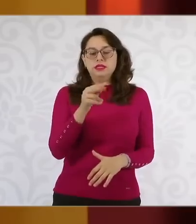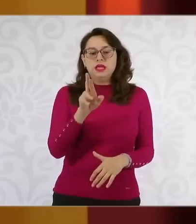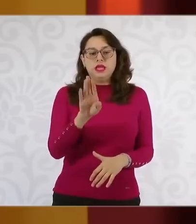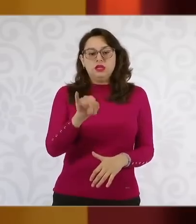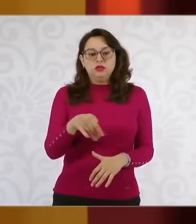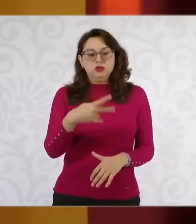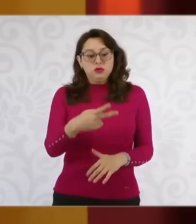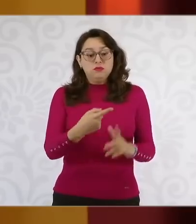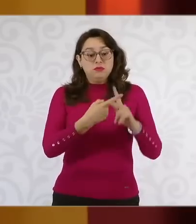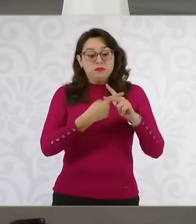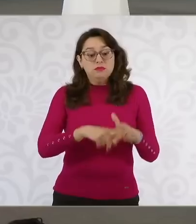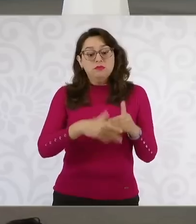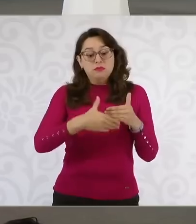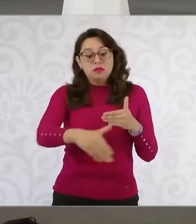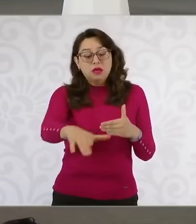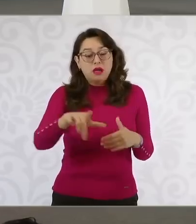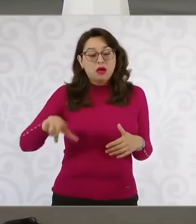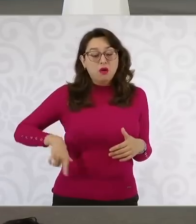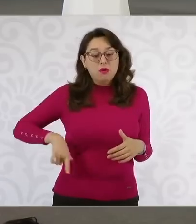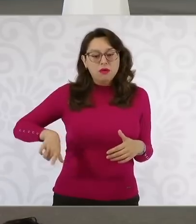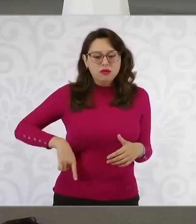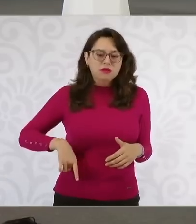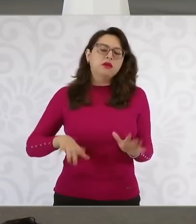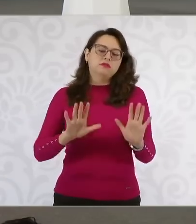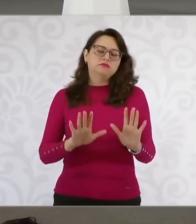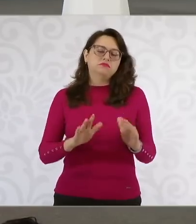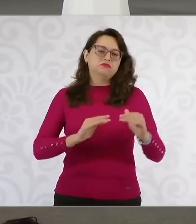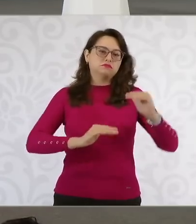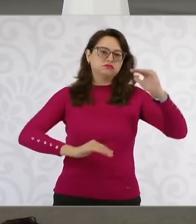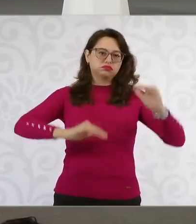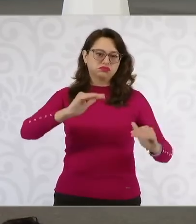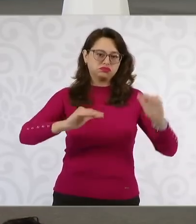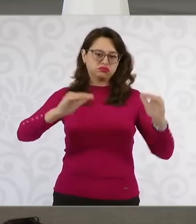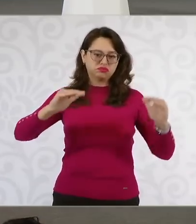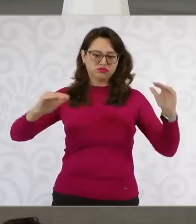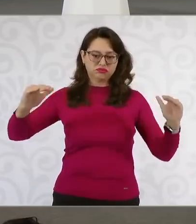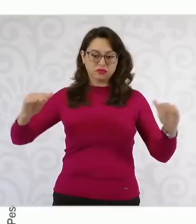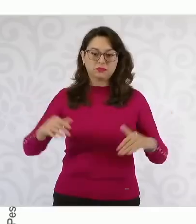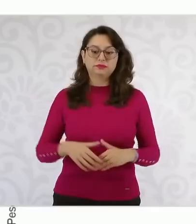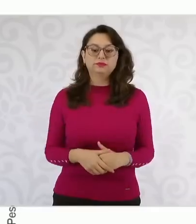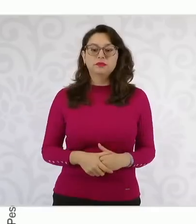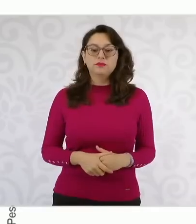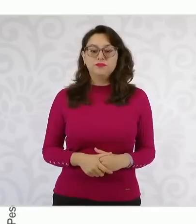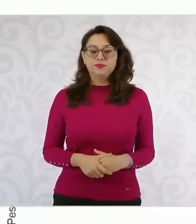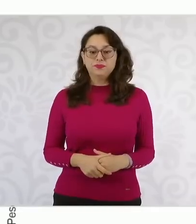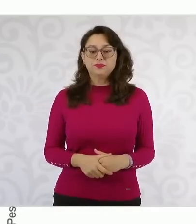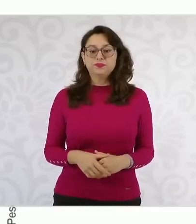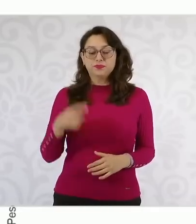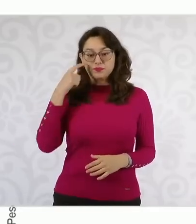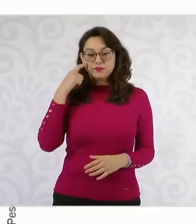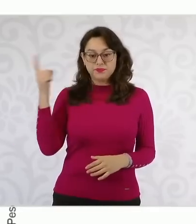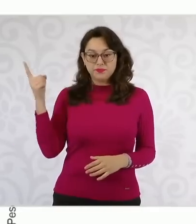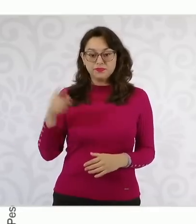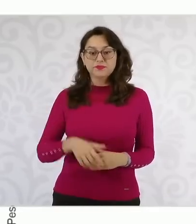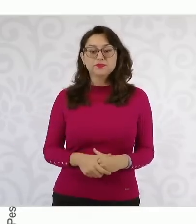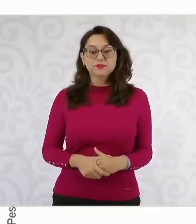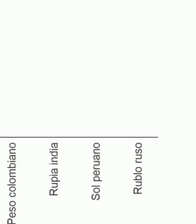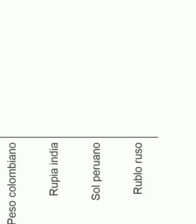de estabilización adelante pero miren eh variación del tipo de cambio respecto al